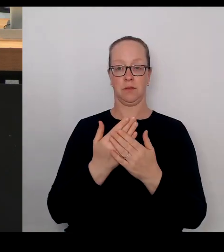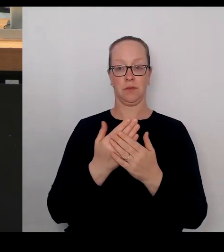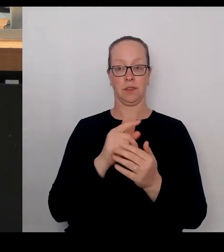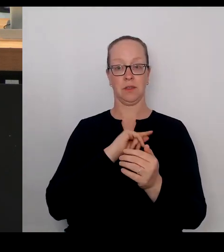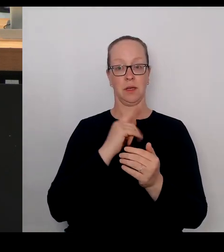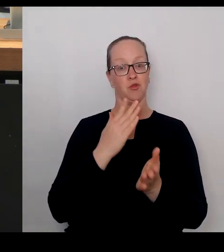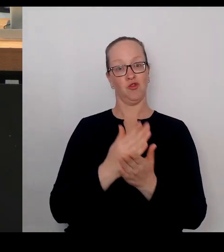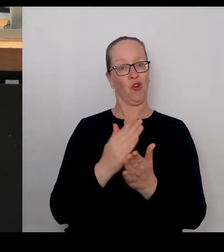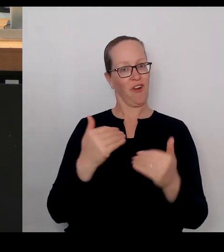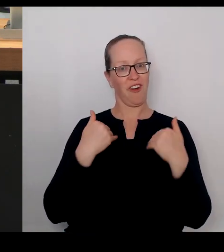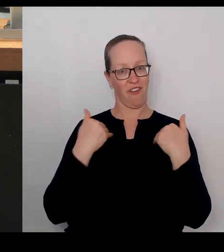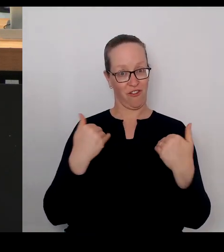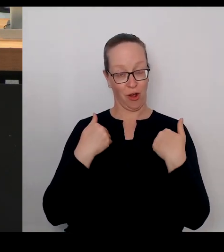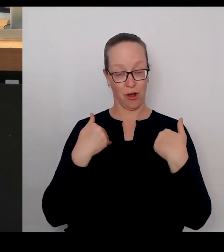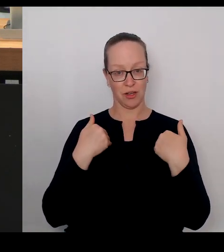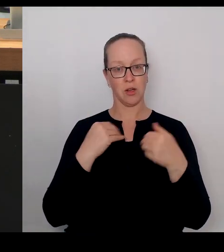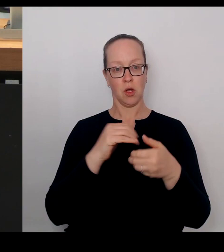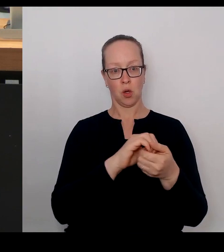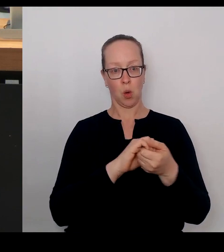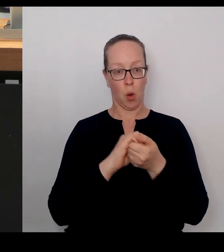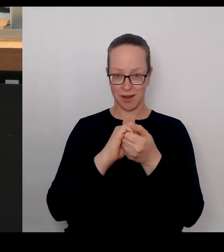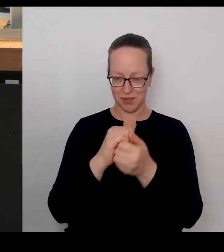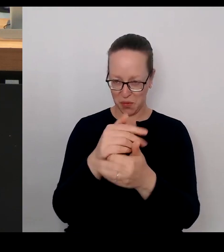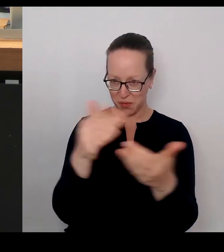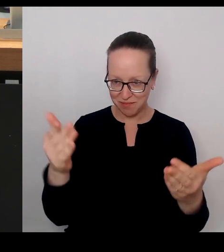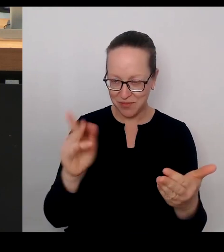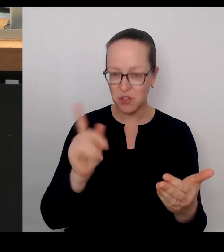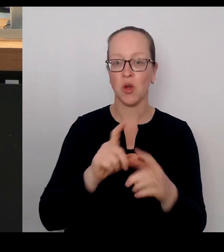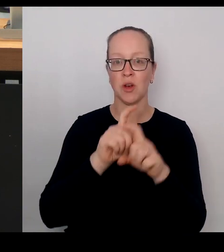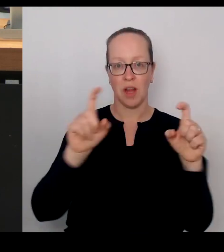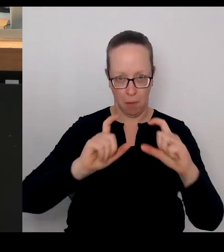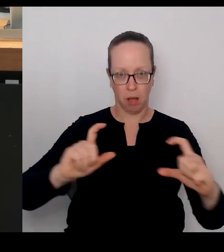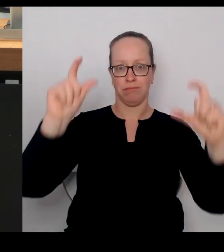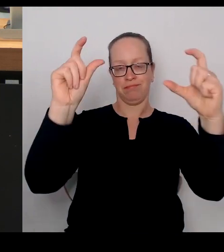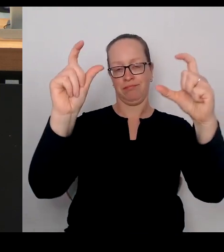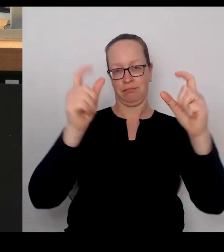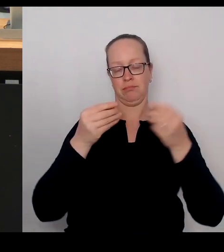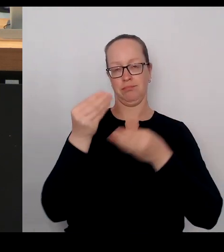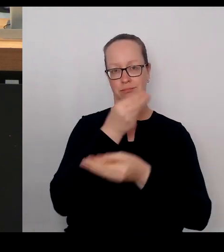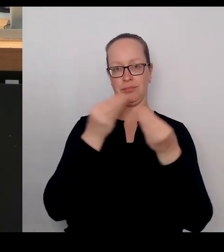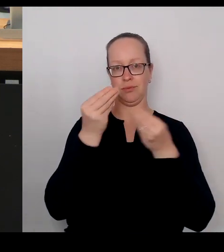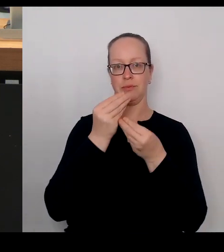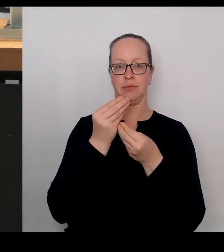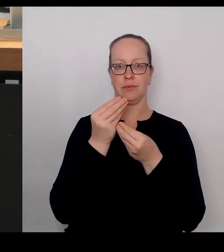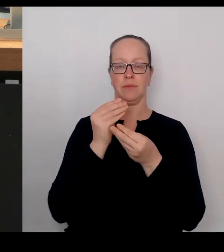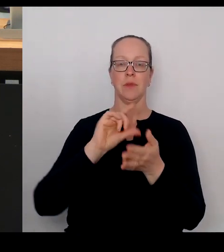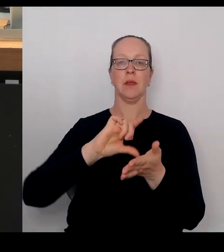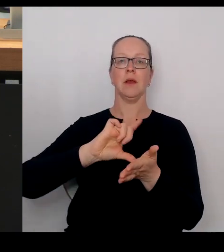Denn bei der Hilfe zur Pflege, die in den Bezirken ausgegeben wird, also die dann versucht, das Versprechen umzusetzen